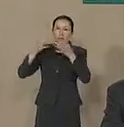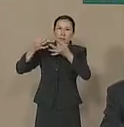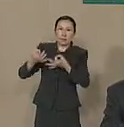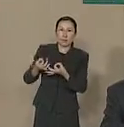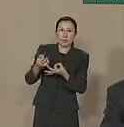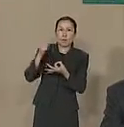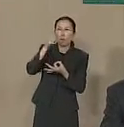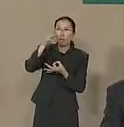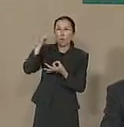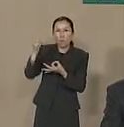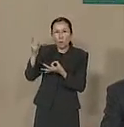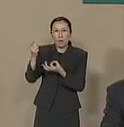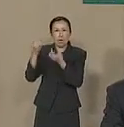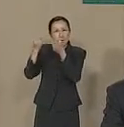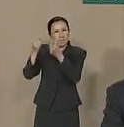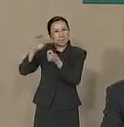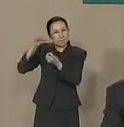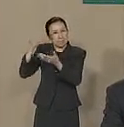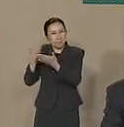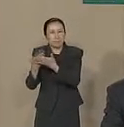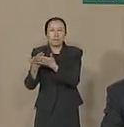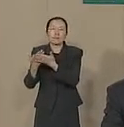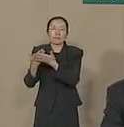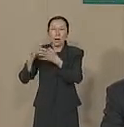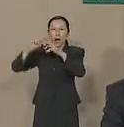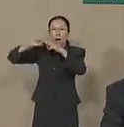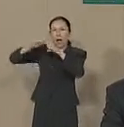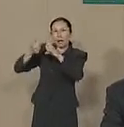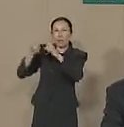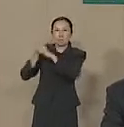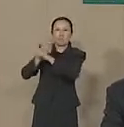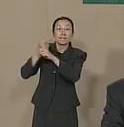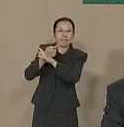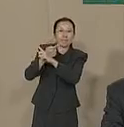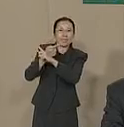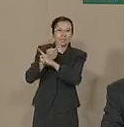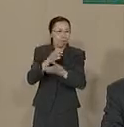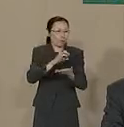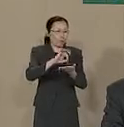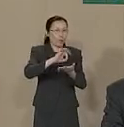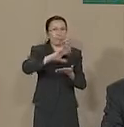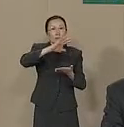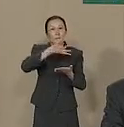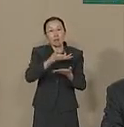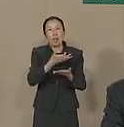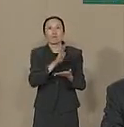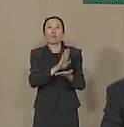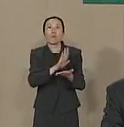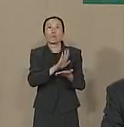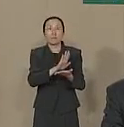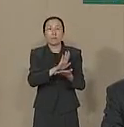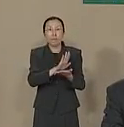ここを聖域としないで 改革のメスを入れれば 消費税に頼らなくても 暮らしをよくする財源は